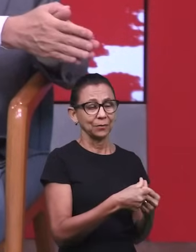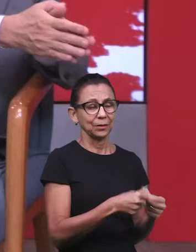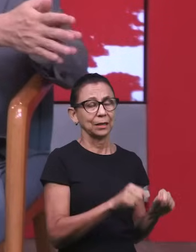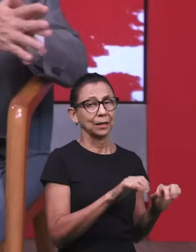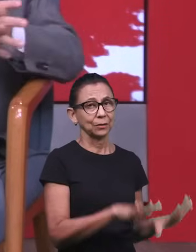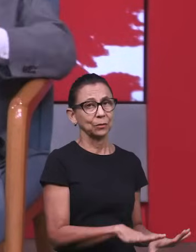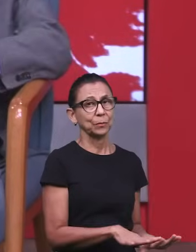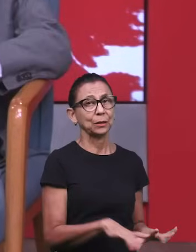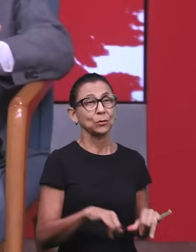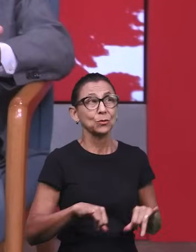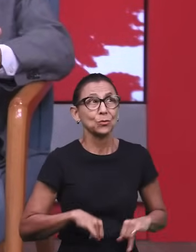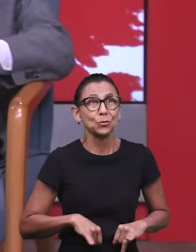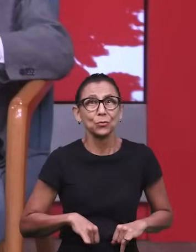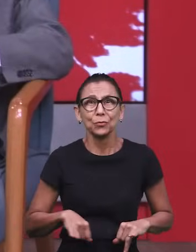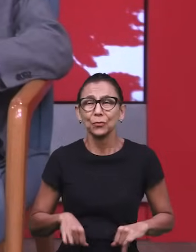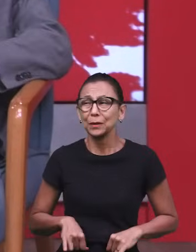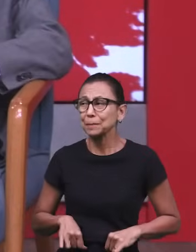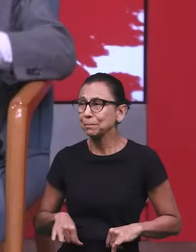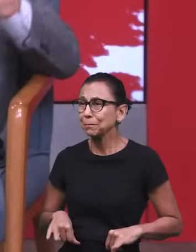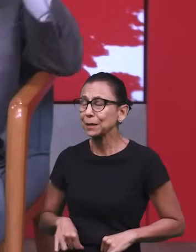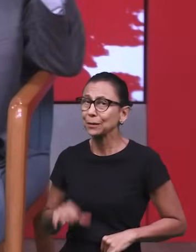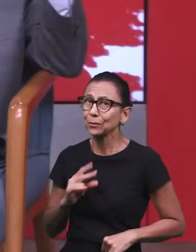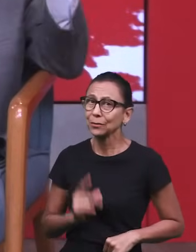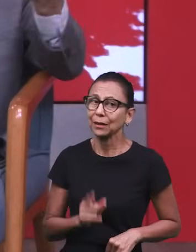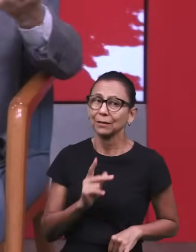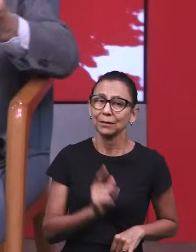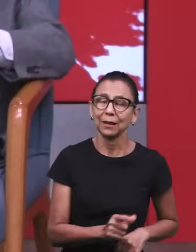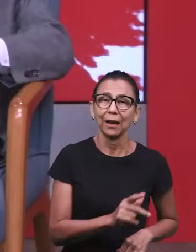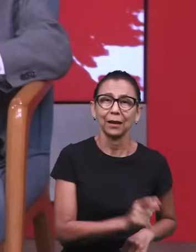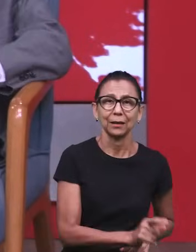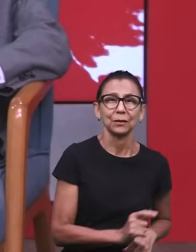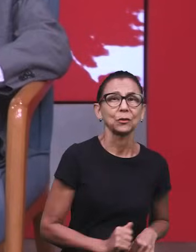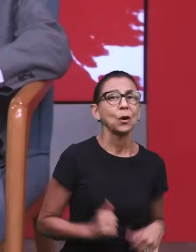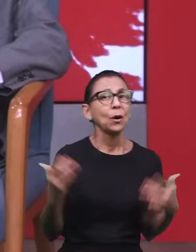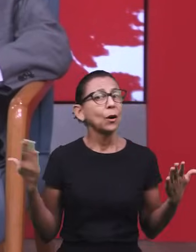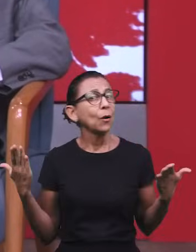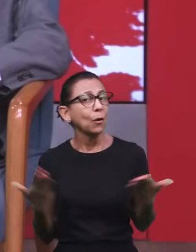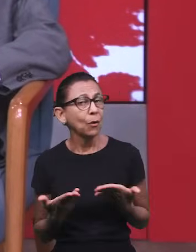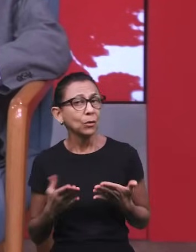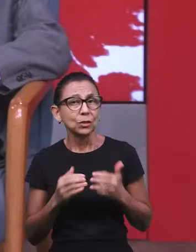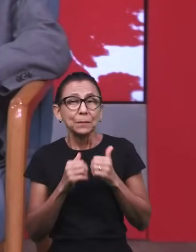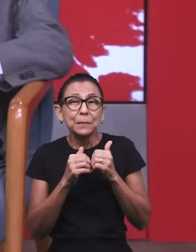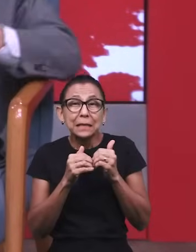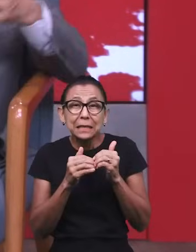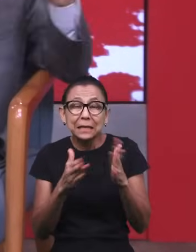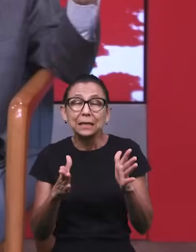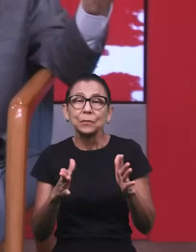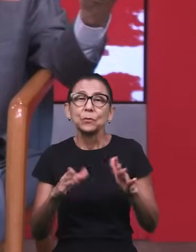pandemia é princípio de dor as guerras que estão aconte Endo são princípio de Dores a situação do